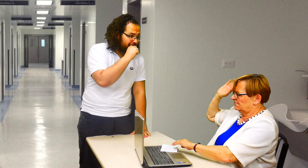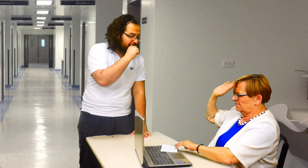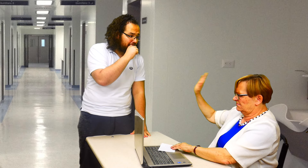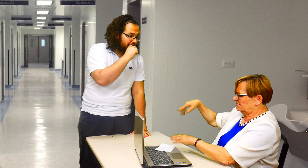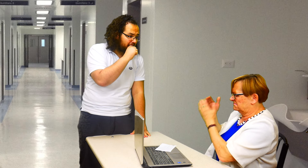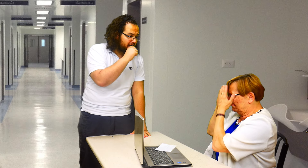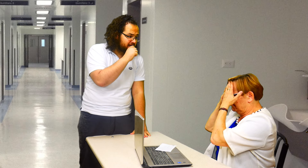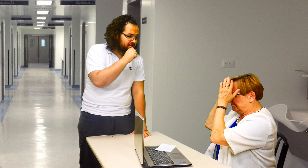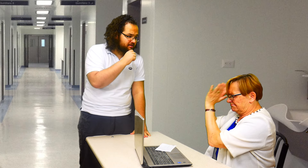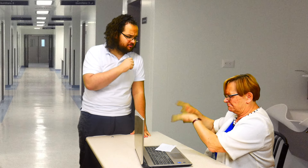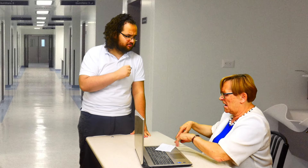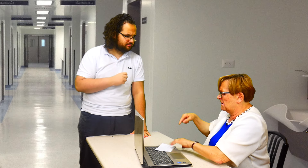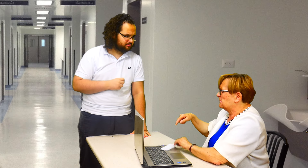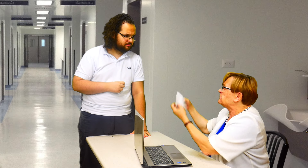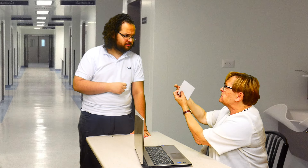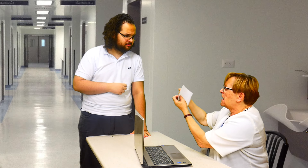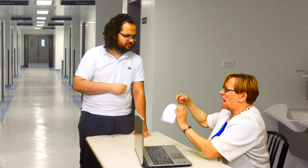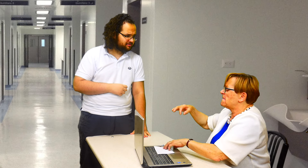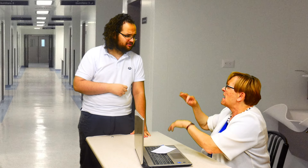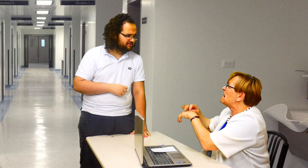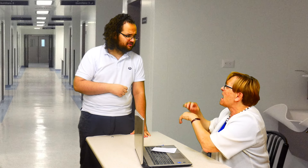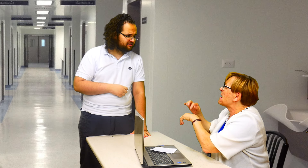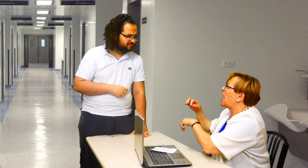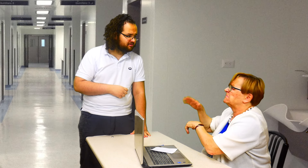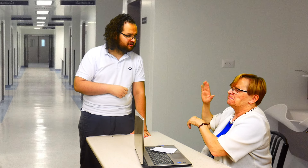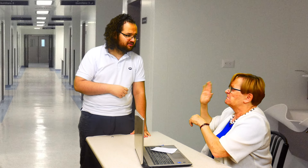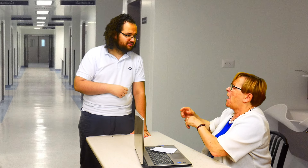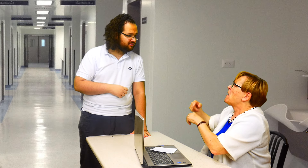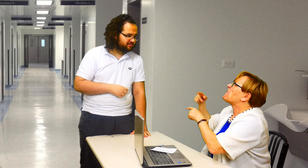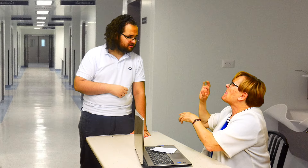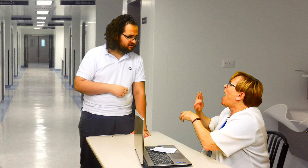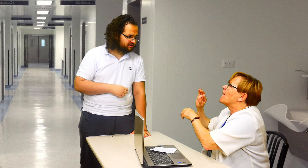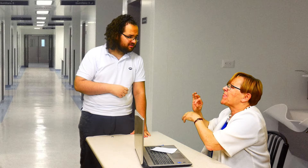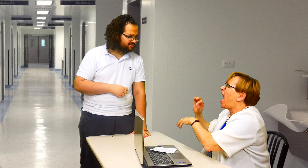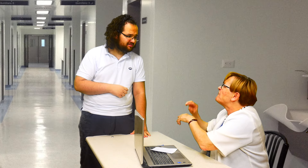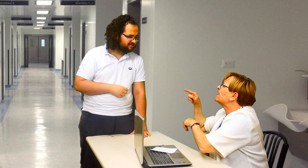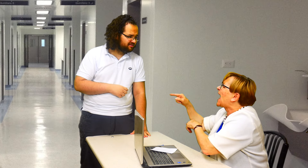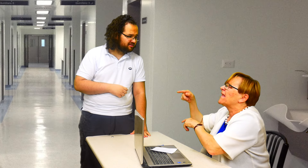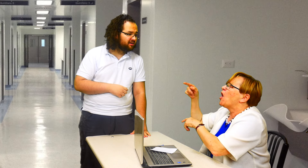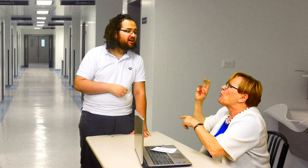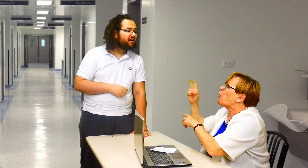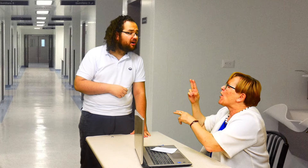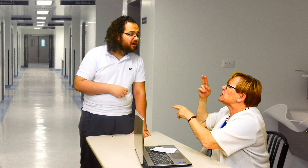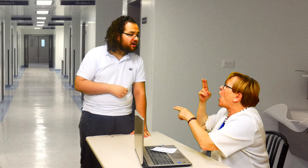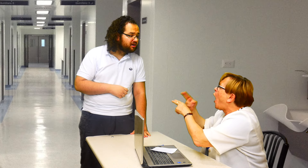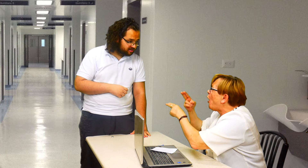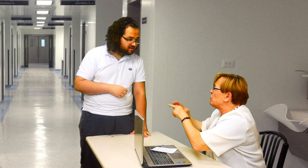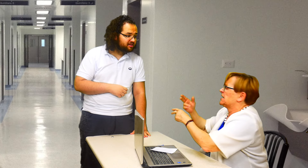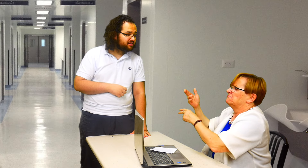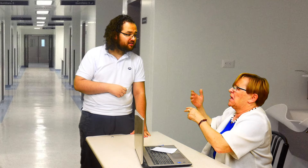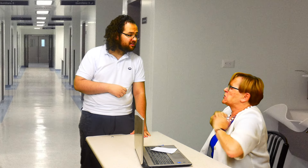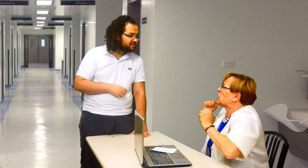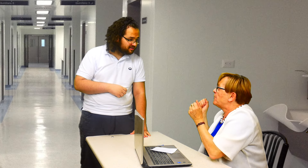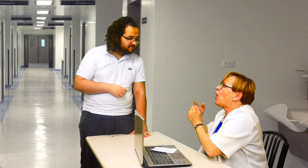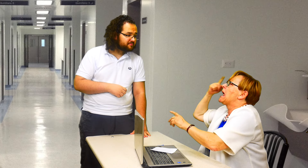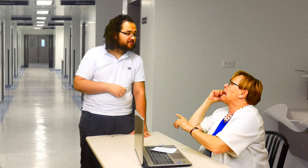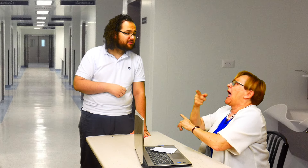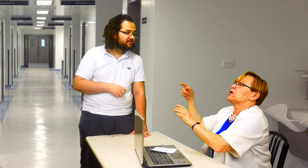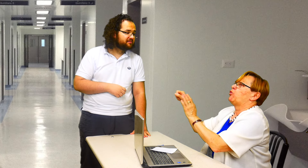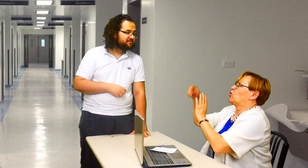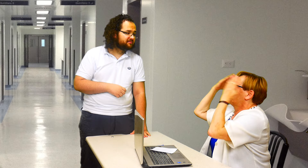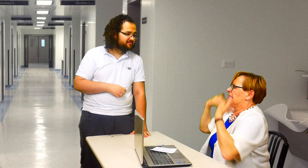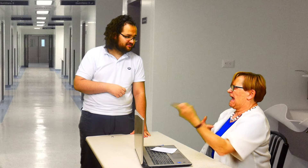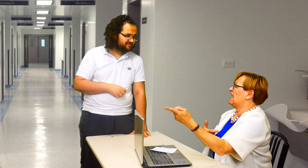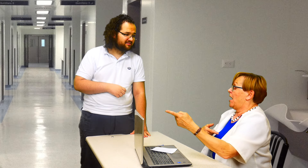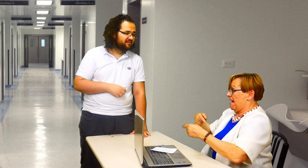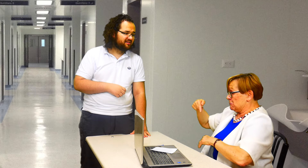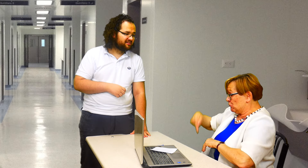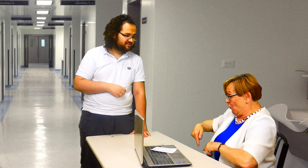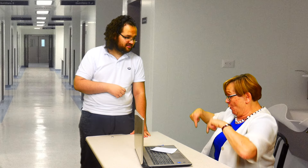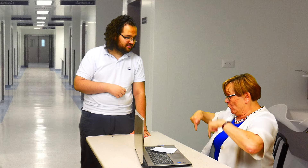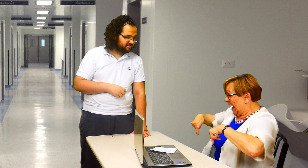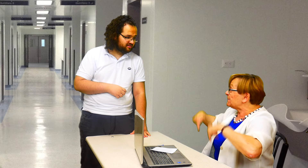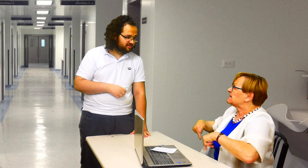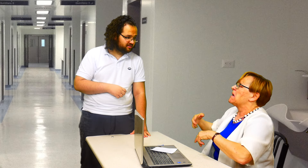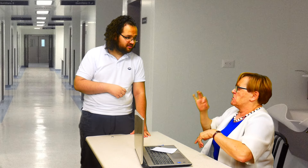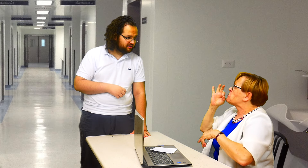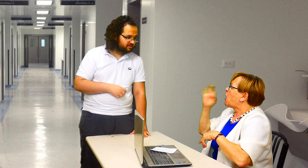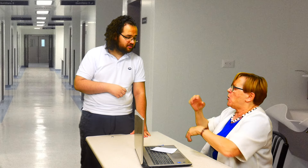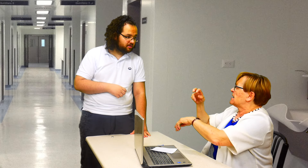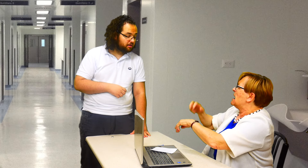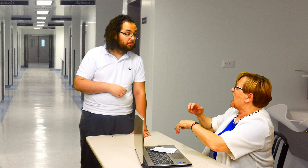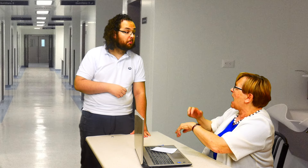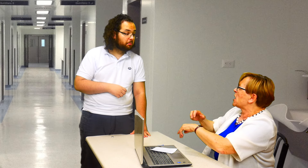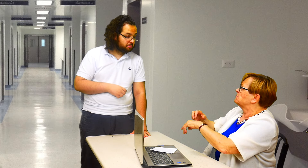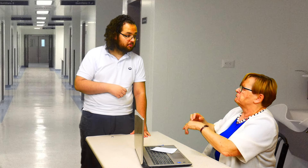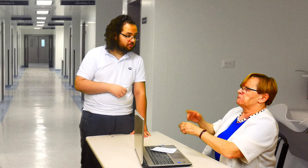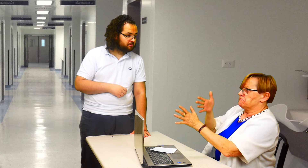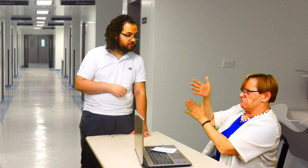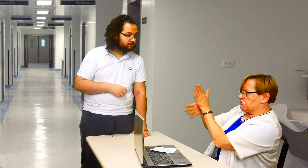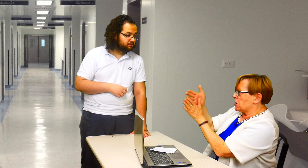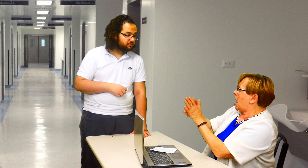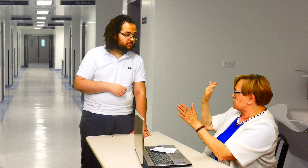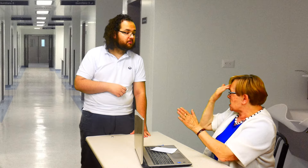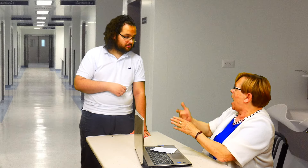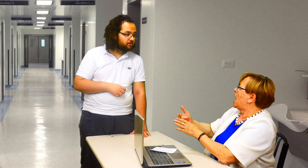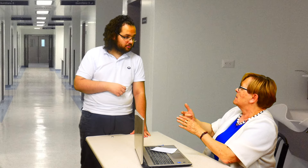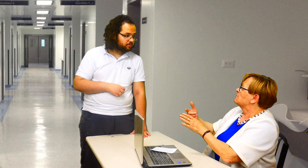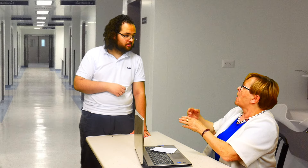E tam. Znam go. Ten lekarz nawet z powodu przeziębienia, kataru wysyła do szpitali. U nas jest dobry lekarz, który miga.